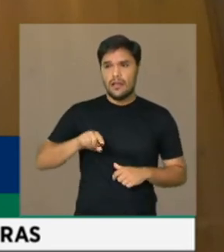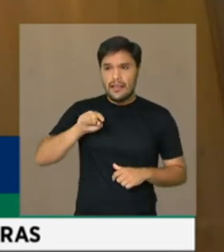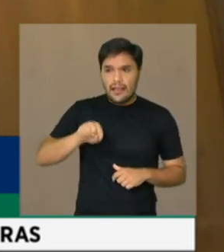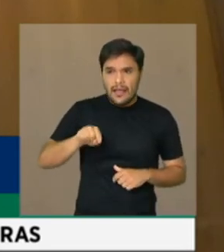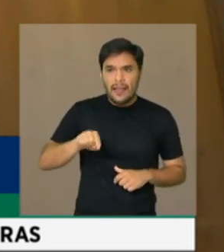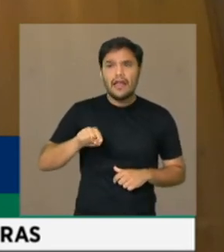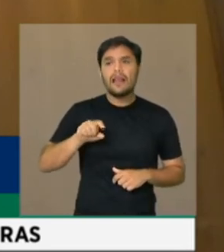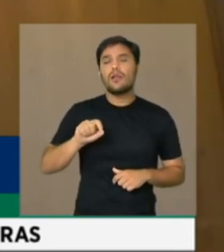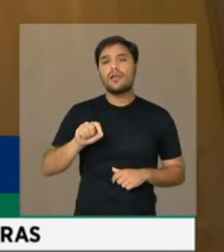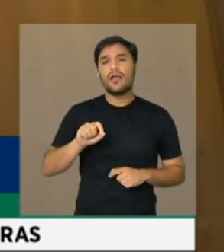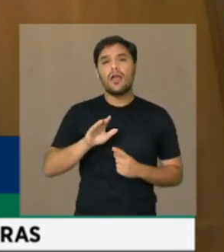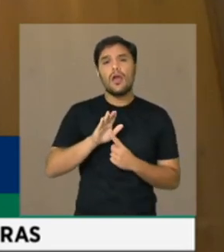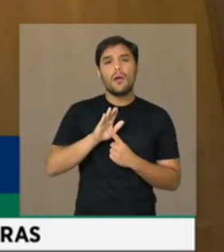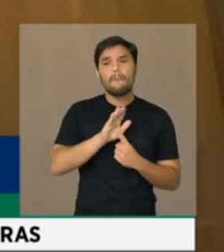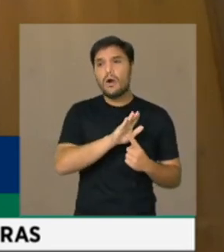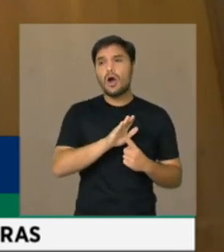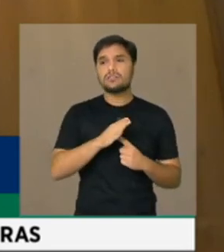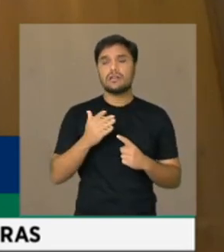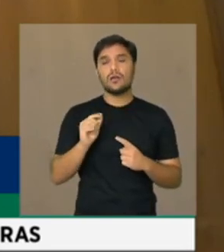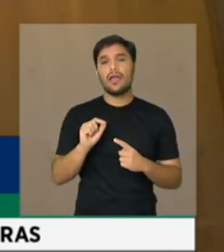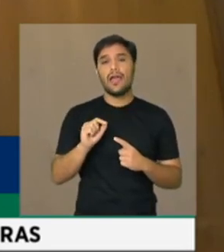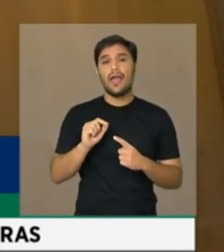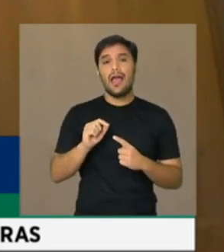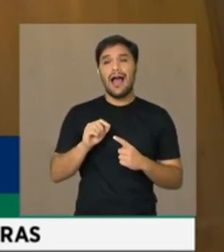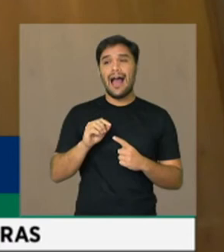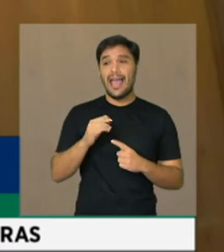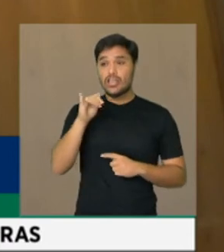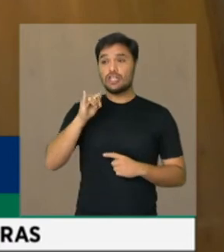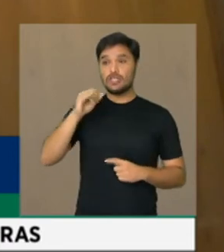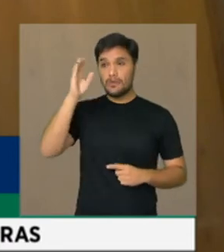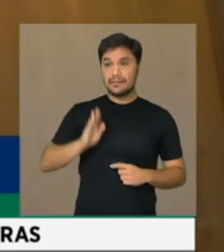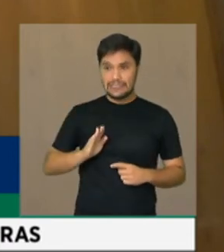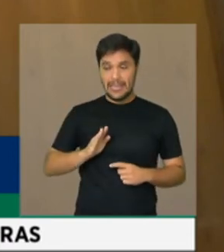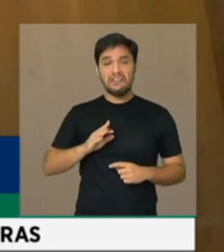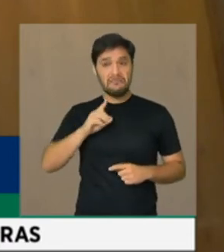VÍCIOS ESTRUTURAIS, E COLOCA A POPULAÇÃO BRASILEIRA NUMA SITUAÇÃO DE VULNERABILIDADE. A QUESTÃO DA ELETROBRAS É